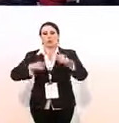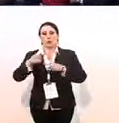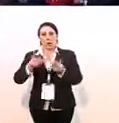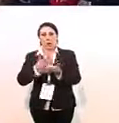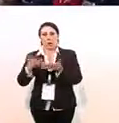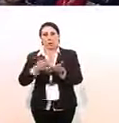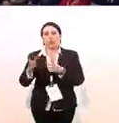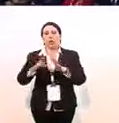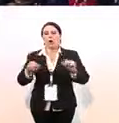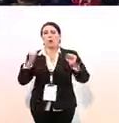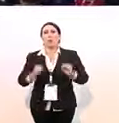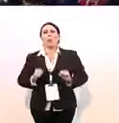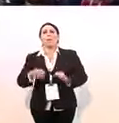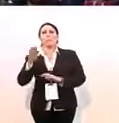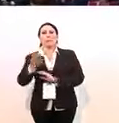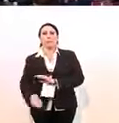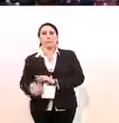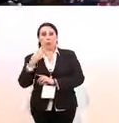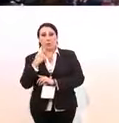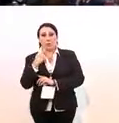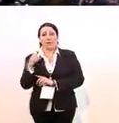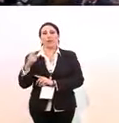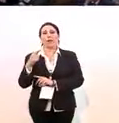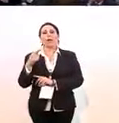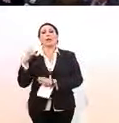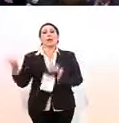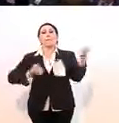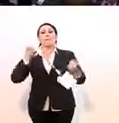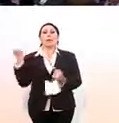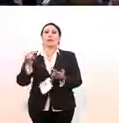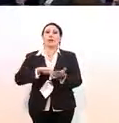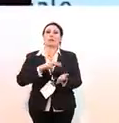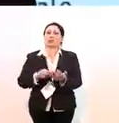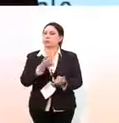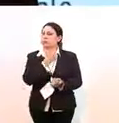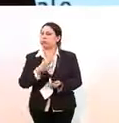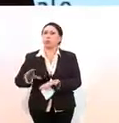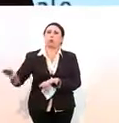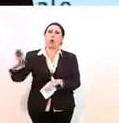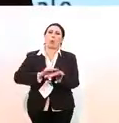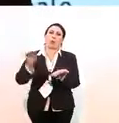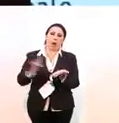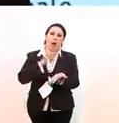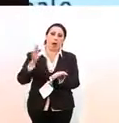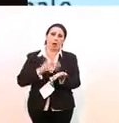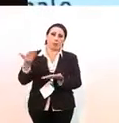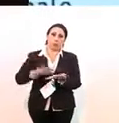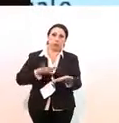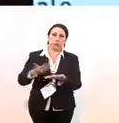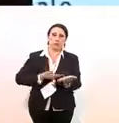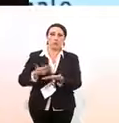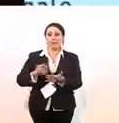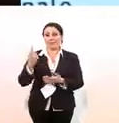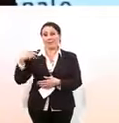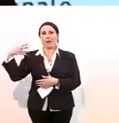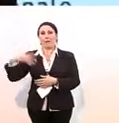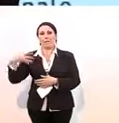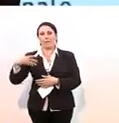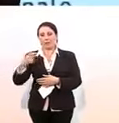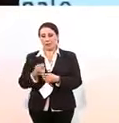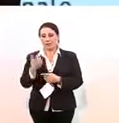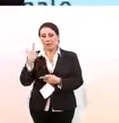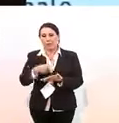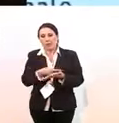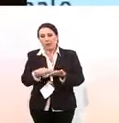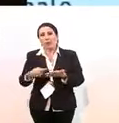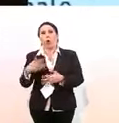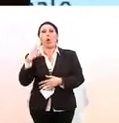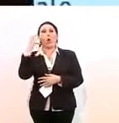ieri Marco Minniti ha sottolineato l’importanza dell’orgoglio di quello che abbiamo fatto.